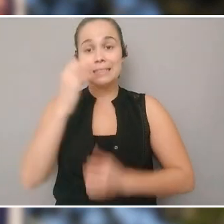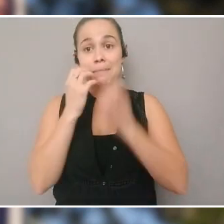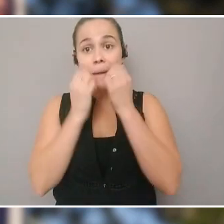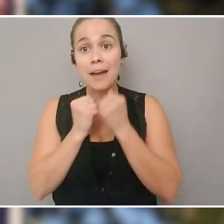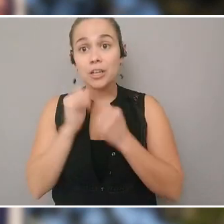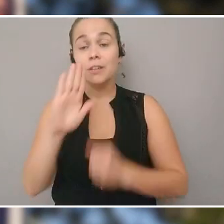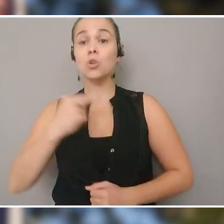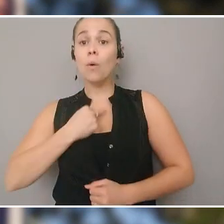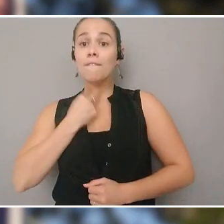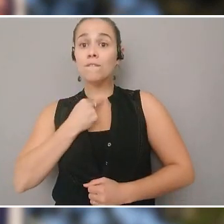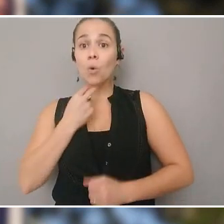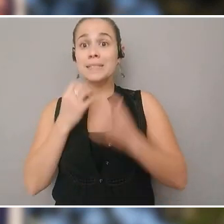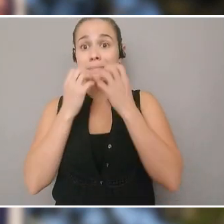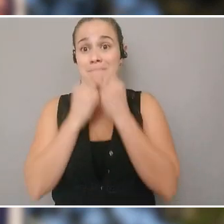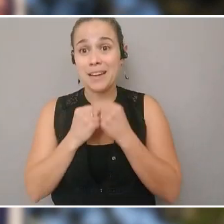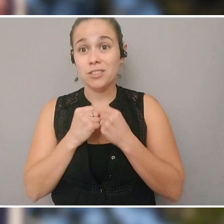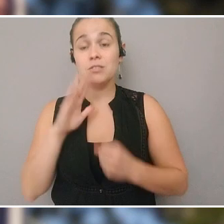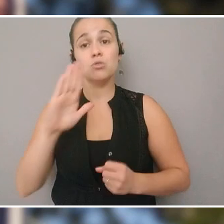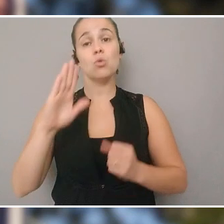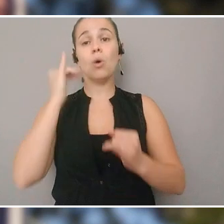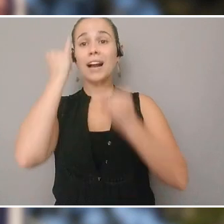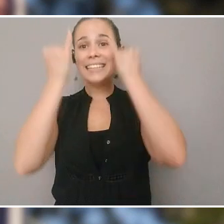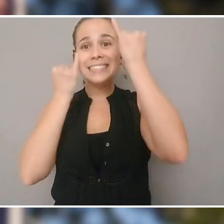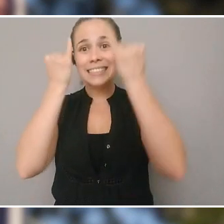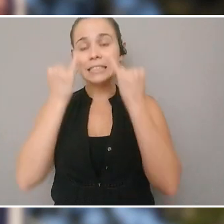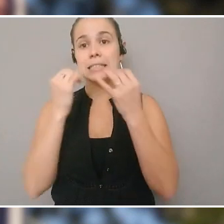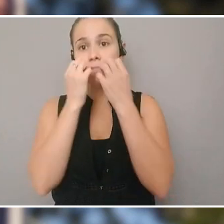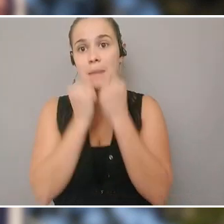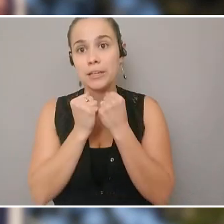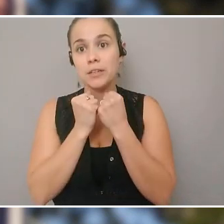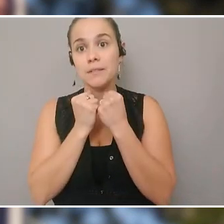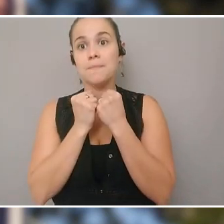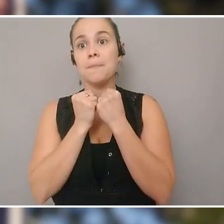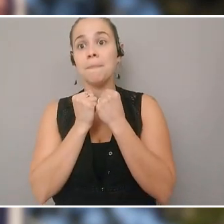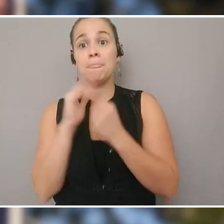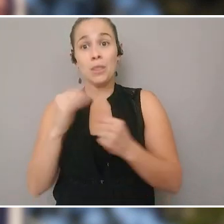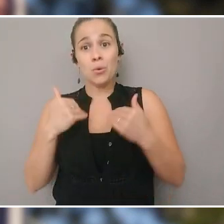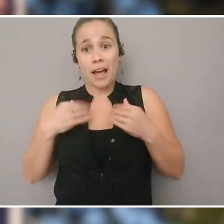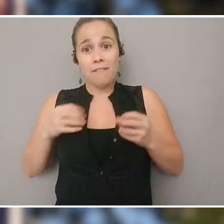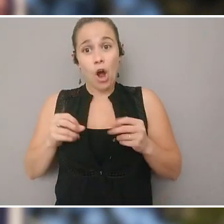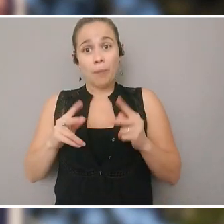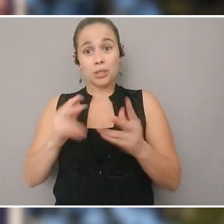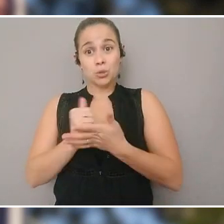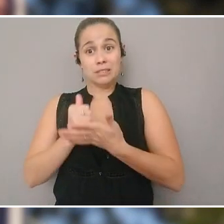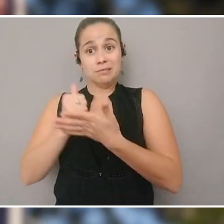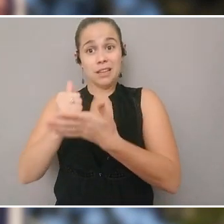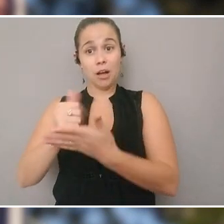importan, sus ideas importan, tienen una